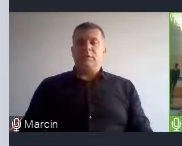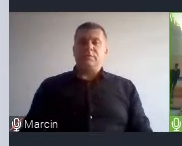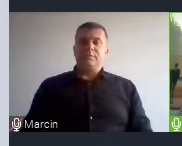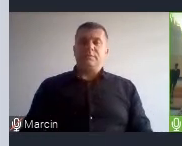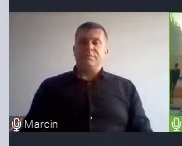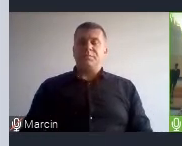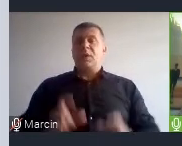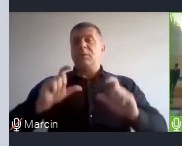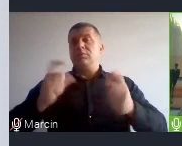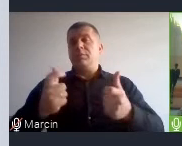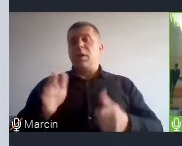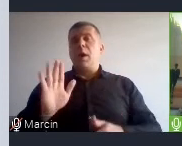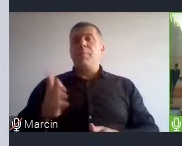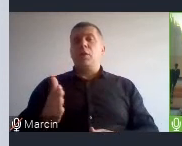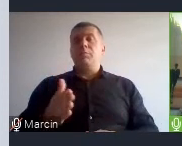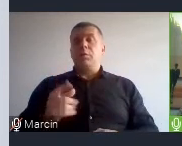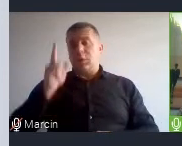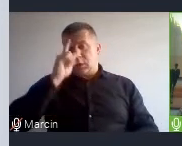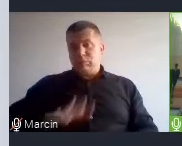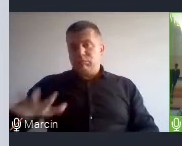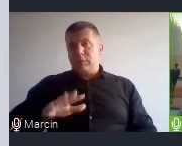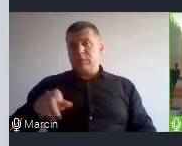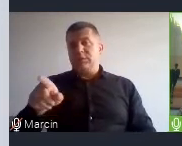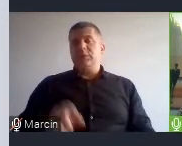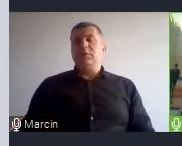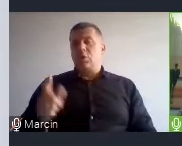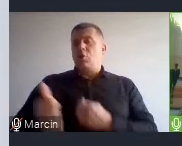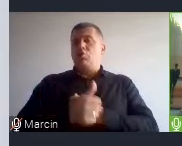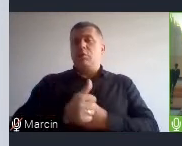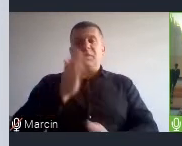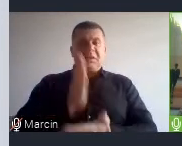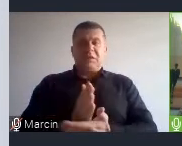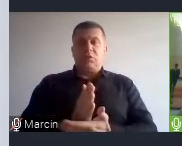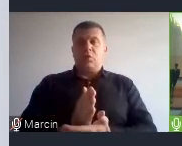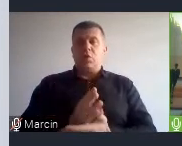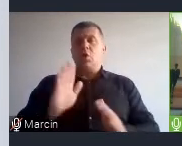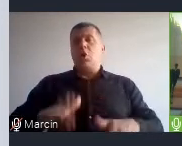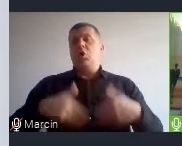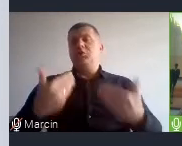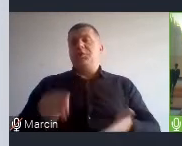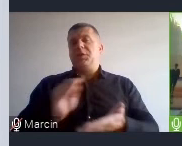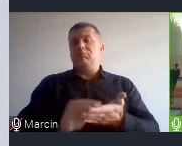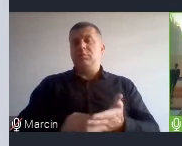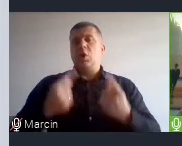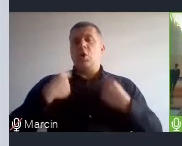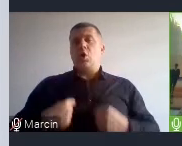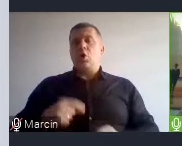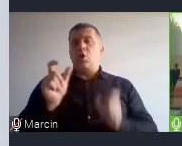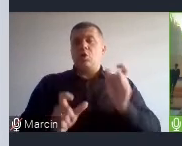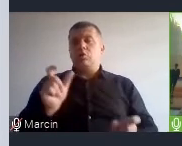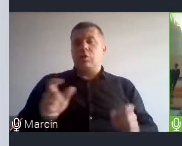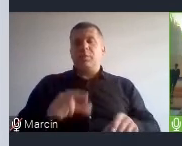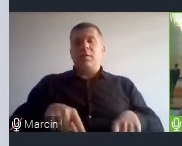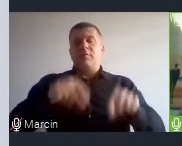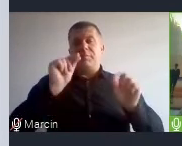W przypadku podmiotów publicznych, te podmioty udowadniają tylko w postaci świadczenia, że osoby wyłaniające wykonawcę,